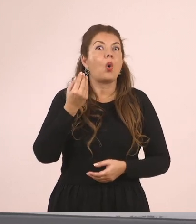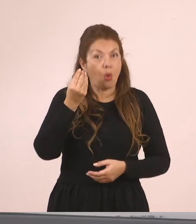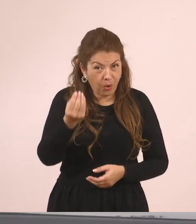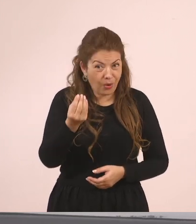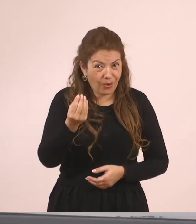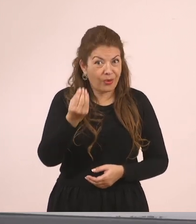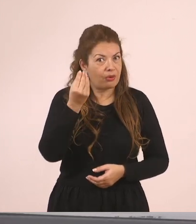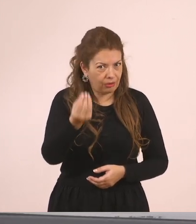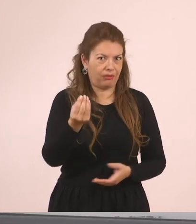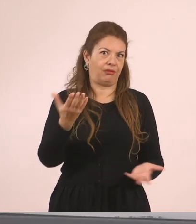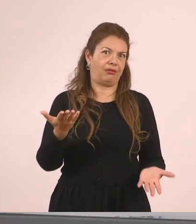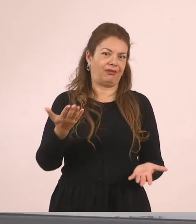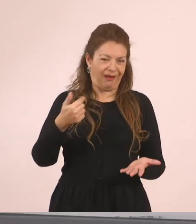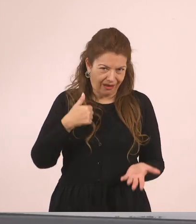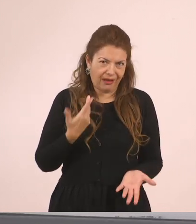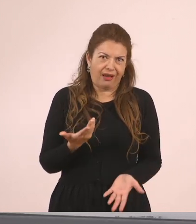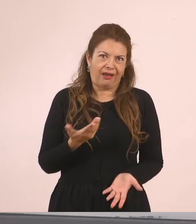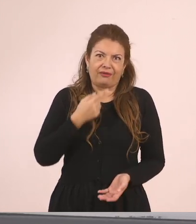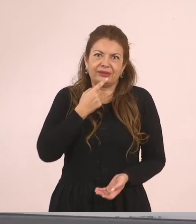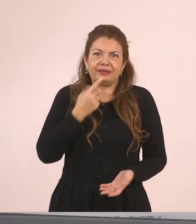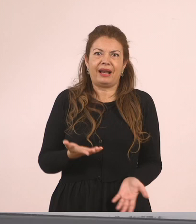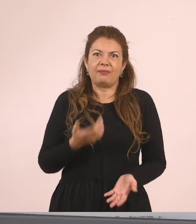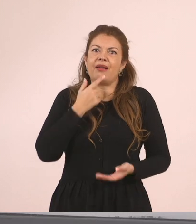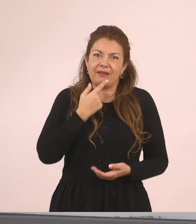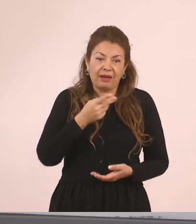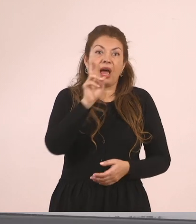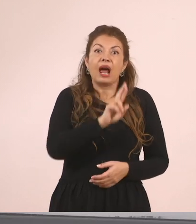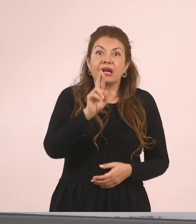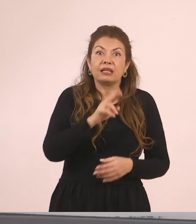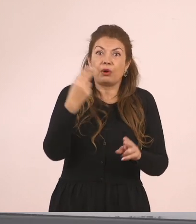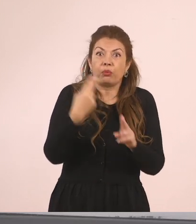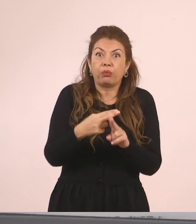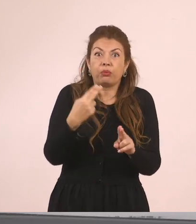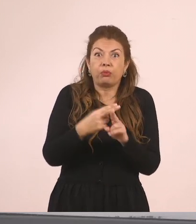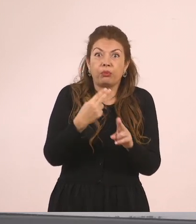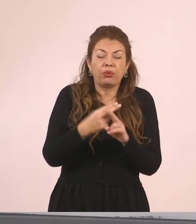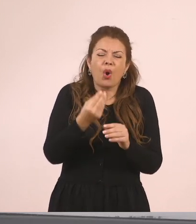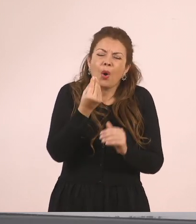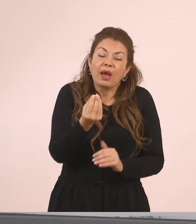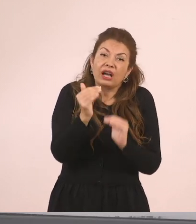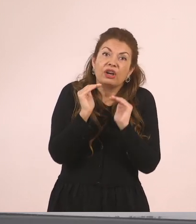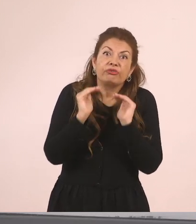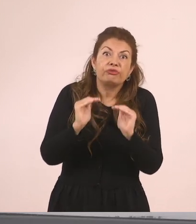Θα βάλω ω φυσικά, αφού τόση ώρα λέω και ξαναλέω, ότι το ω διατηρείται.